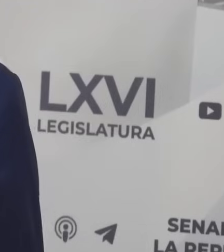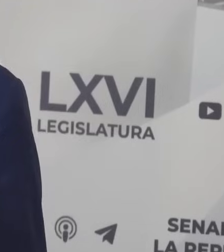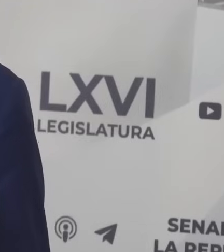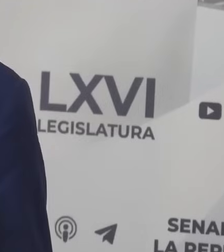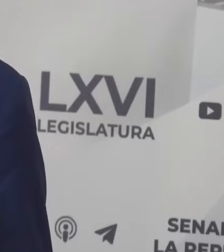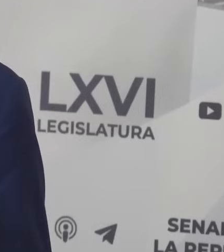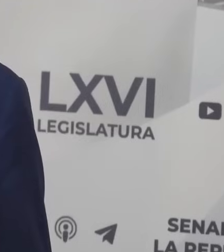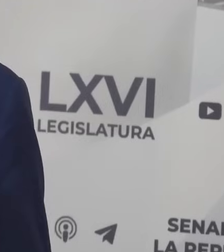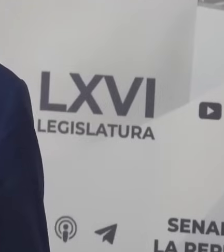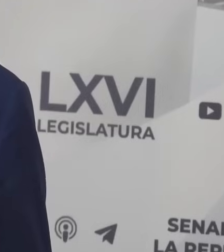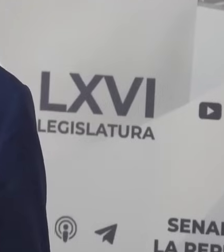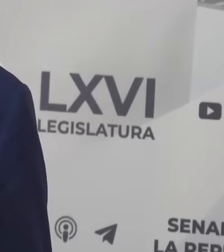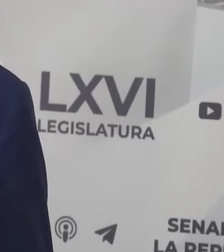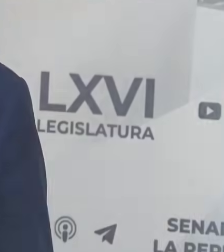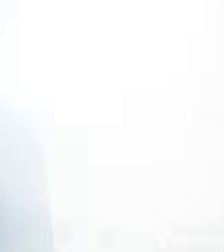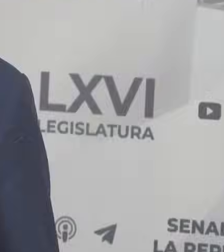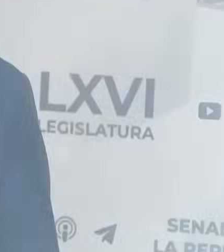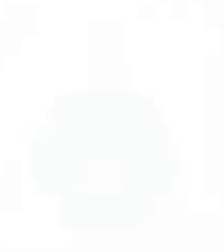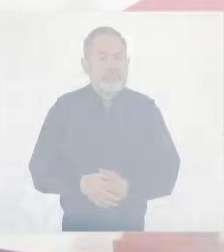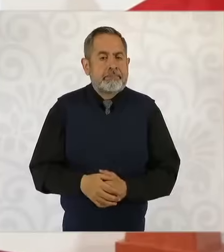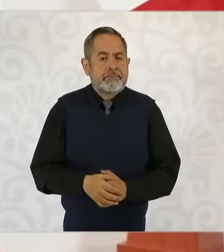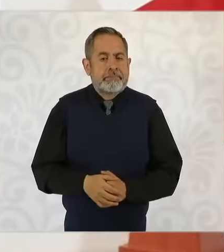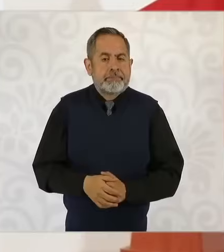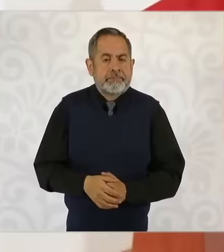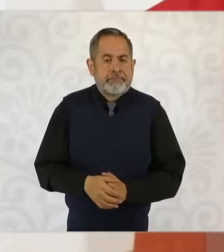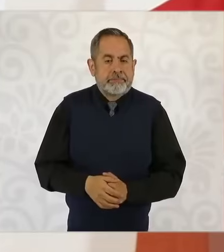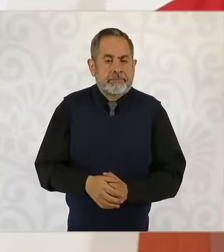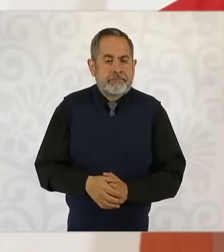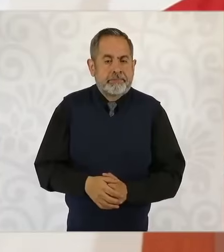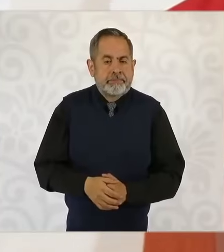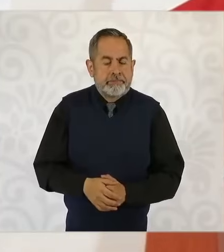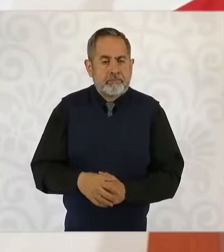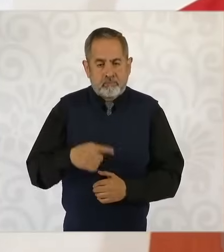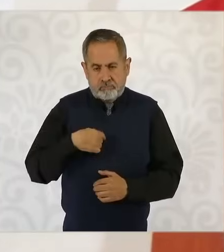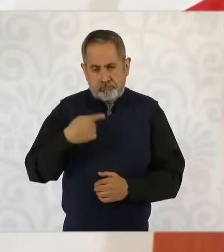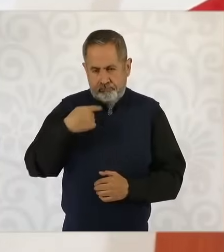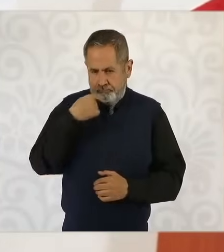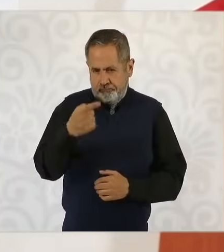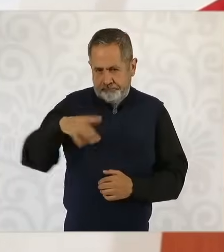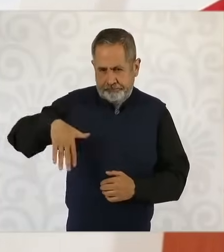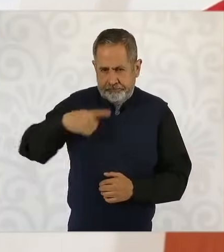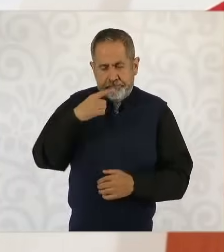es su mayor miedo por su parte la presidenta Claudia Shainbaum ha criticado las posibles